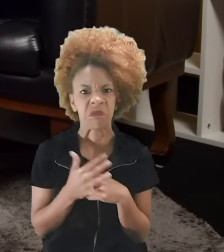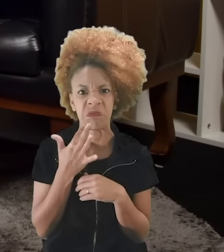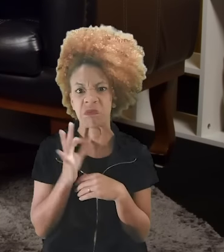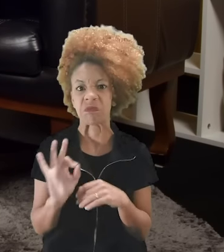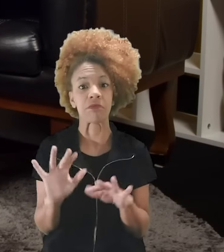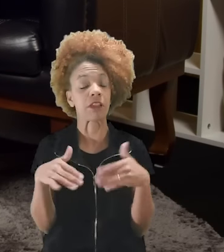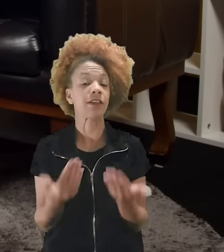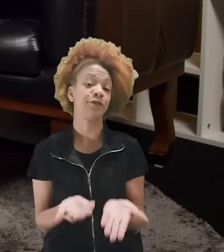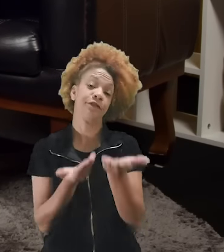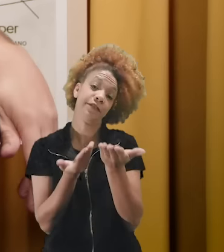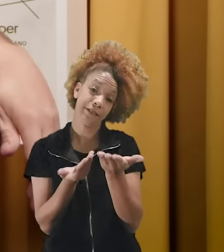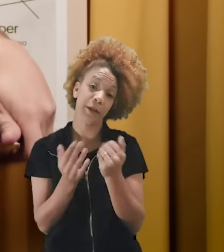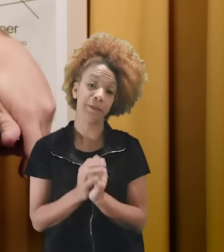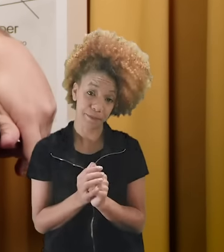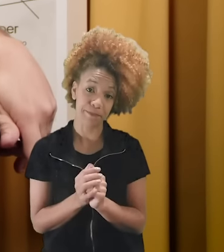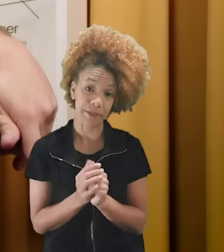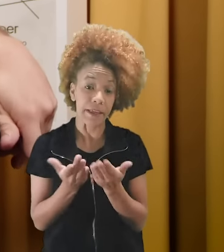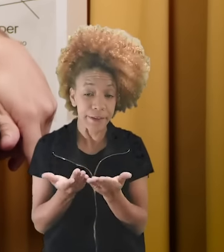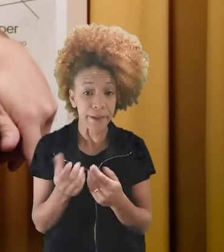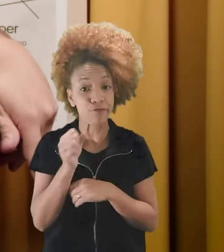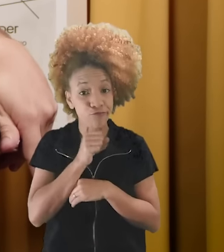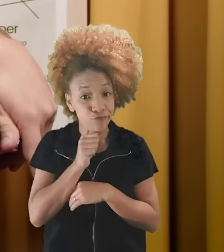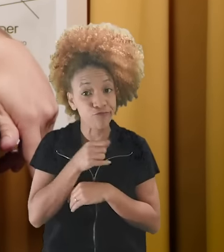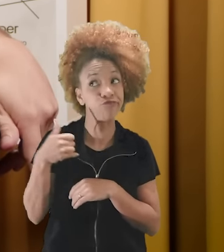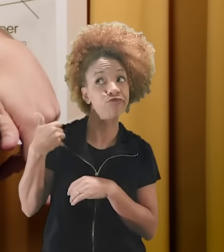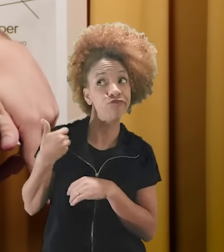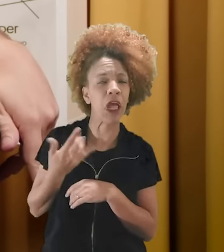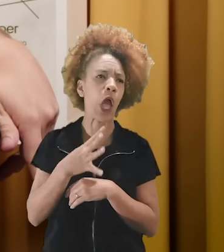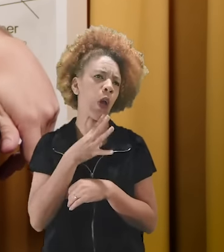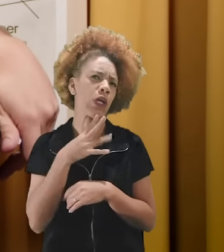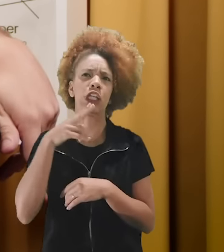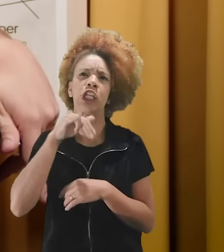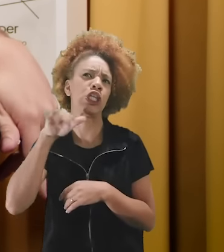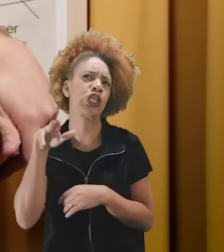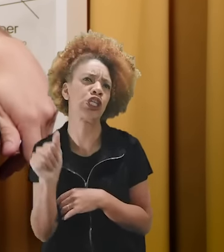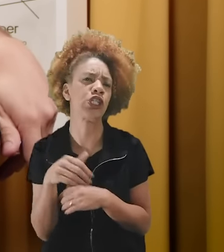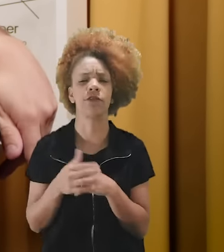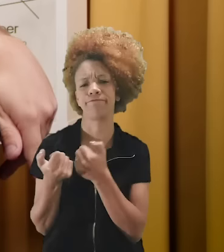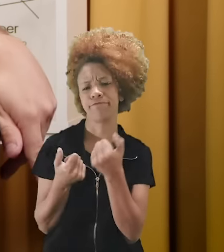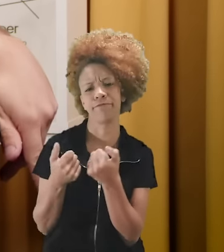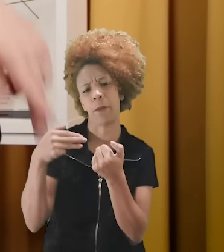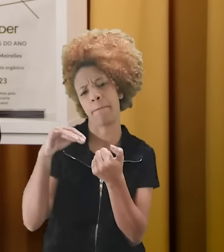noção e você que é uma pessoa mais velha e falar Ah eu conheço o Ninja Gaiden do Mega Drive você